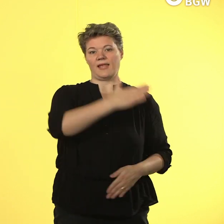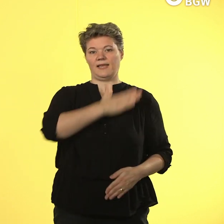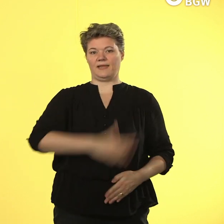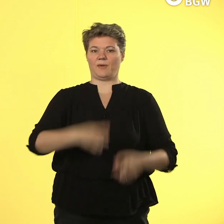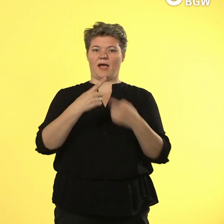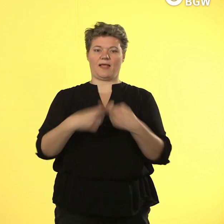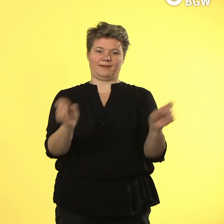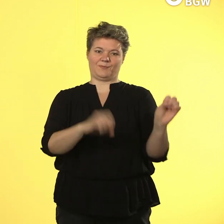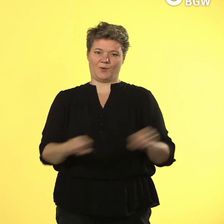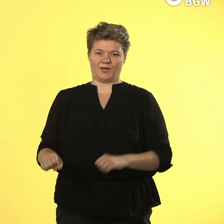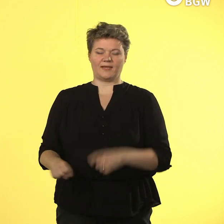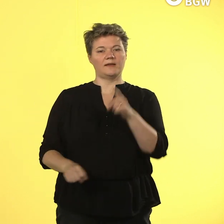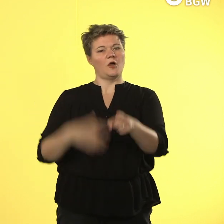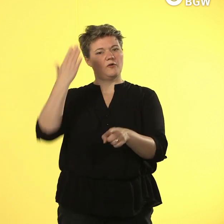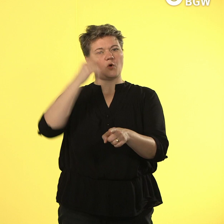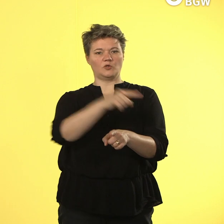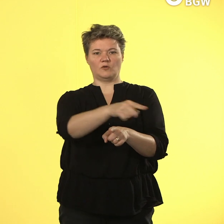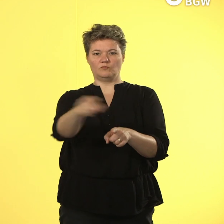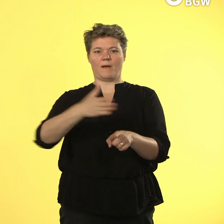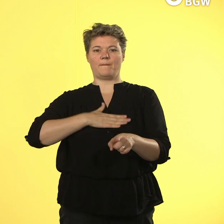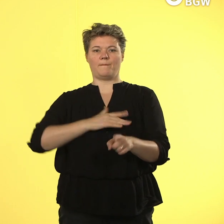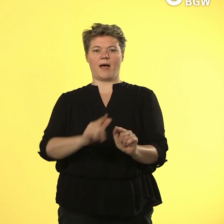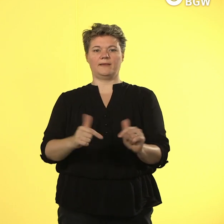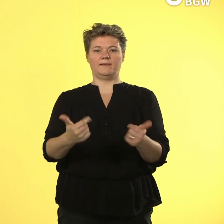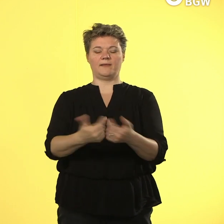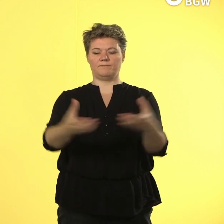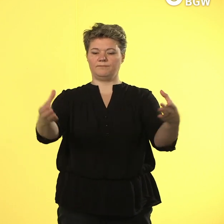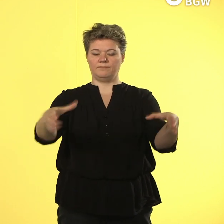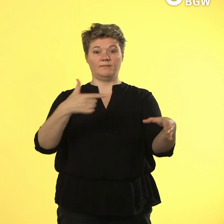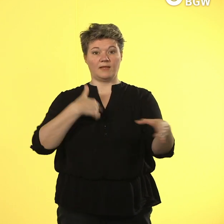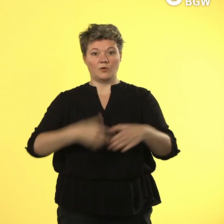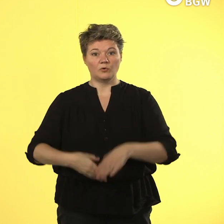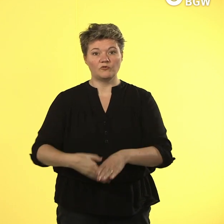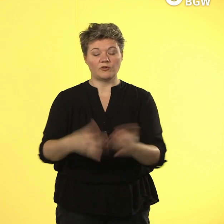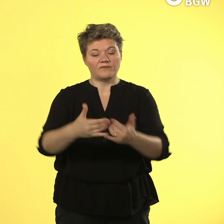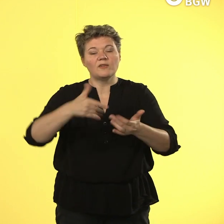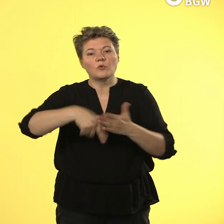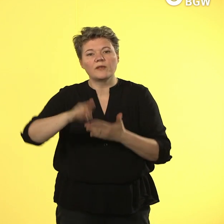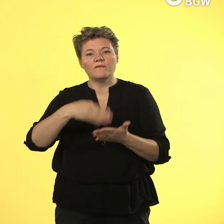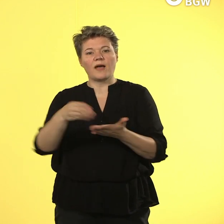eine gemeinsame Basis durch Fortbildung zu schaffen, wo wir gemeinsam bestimmte Kompetenzen aufbauen.